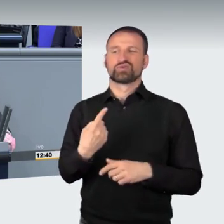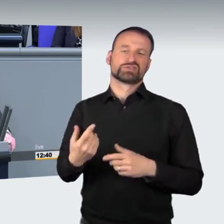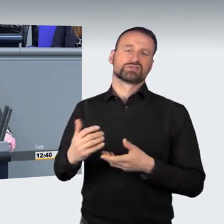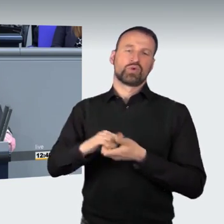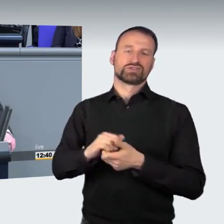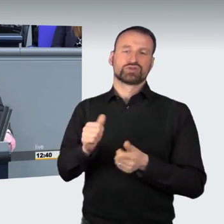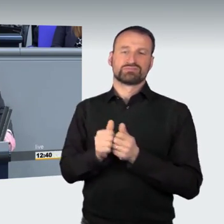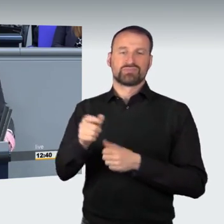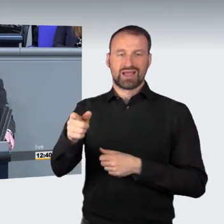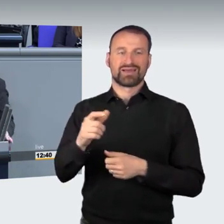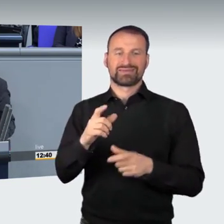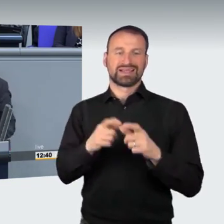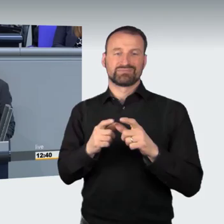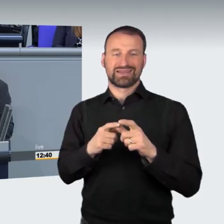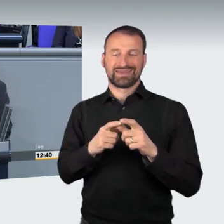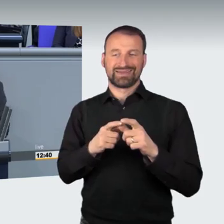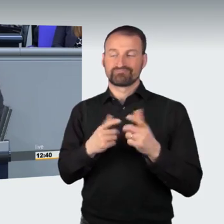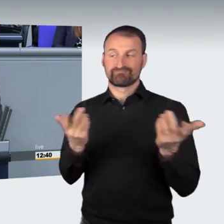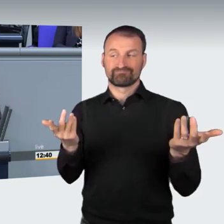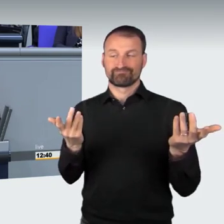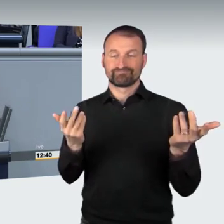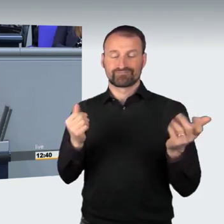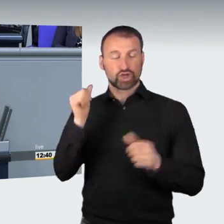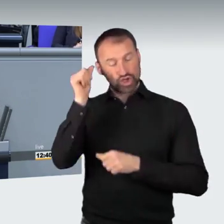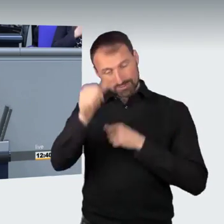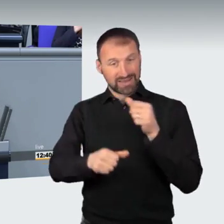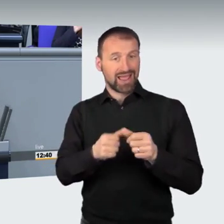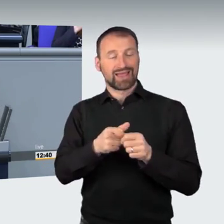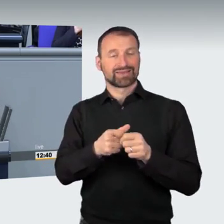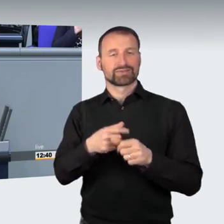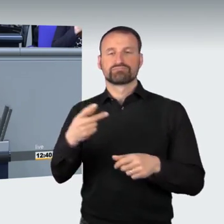12 500 Menschen hätten dort ein neues Zuhause finden können.